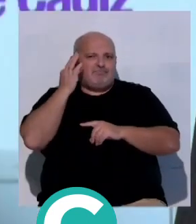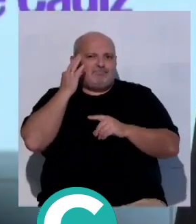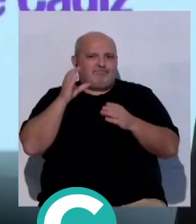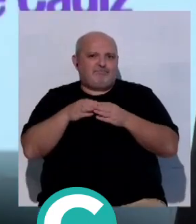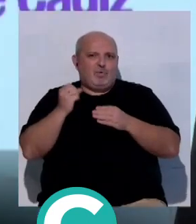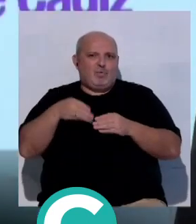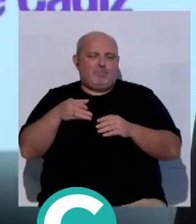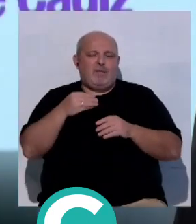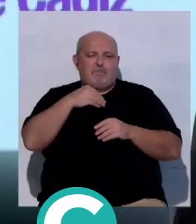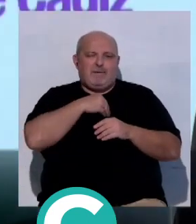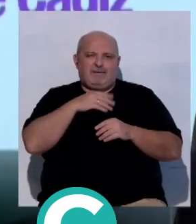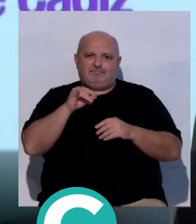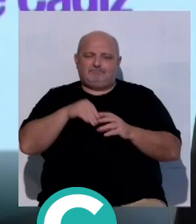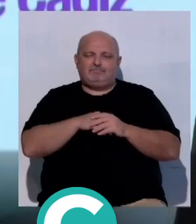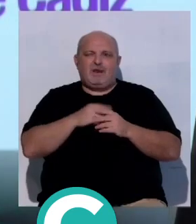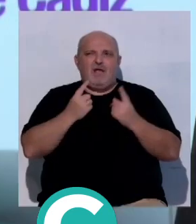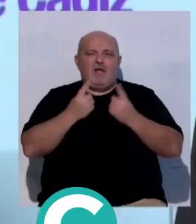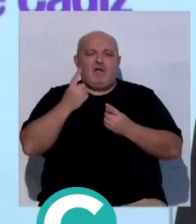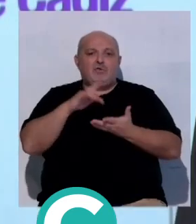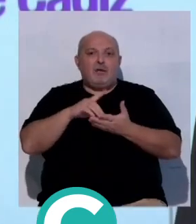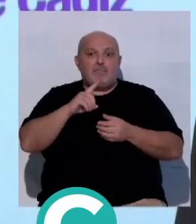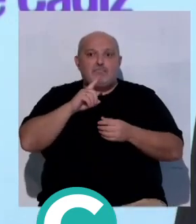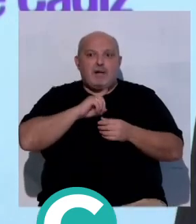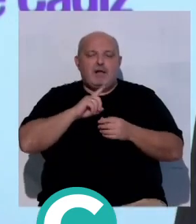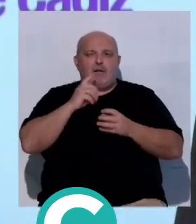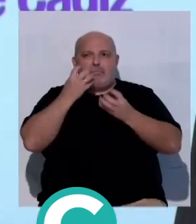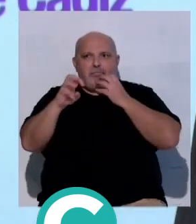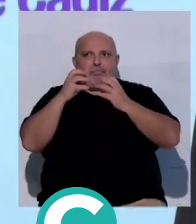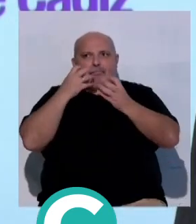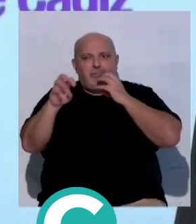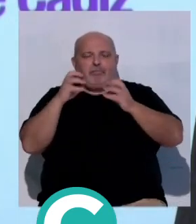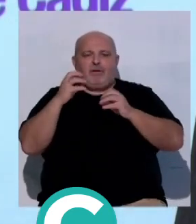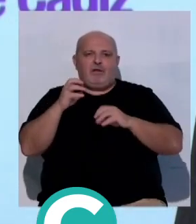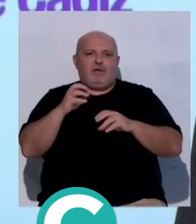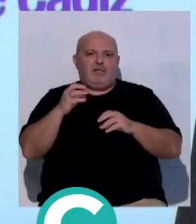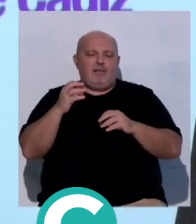que es una pena que tenga que pasar algo malo que nos quejemos que digamos hasta aquí para que haya